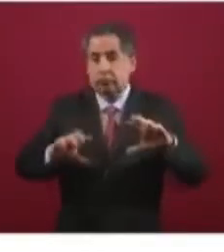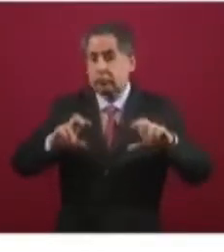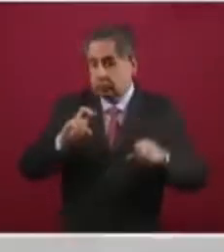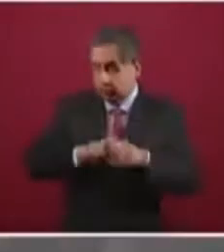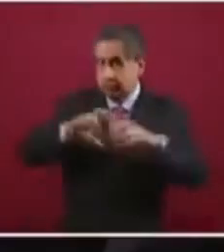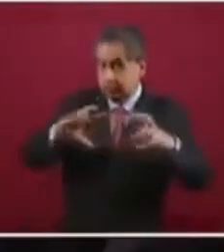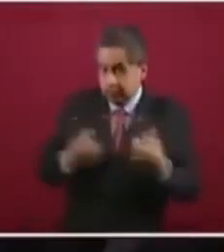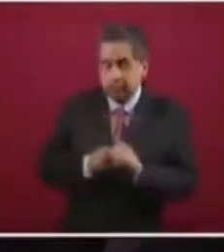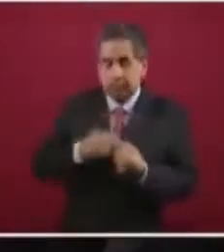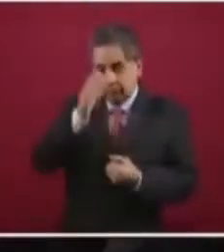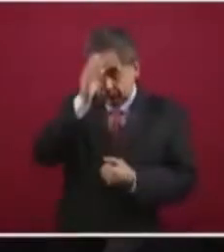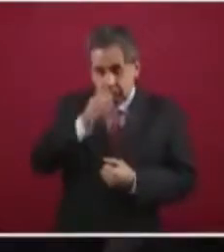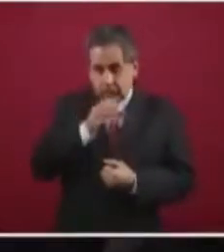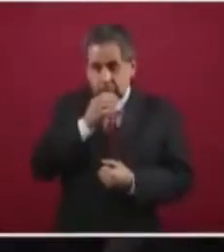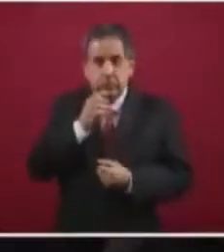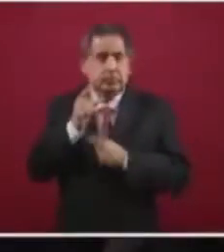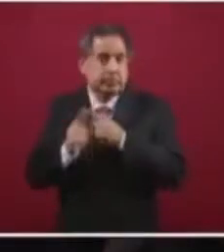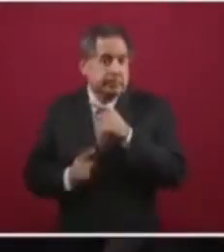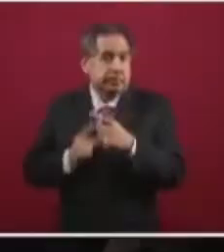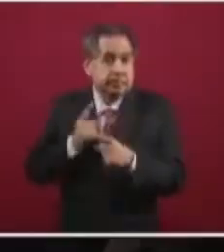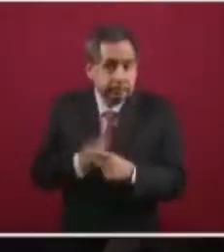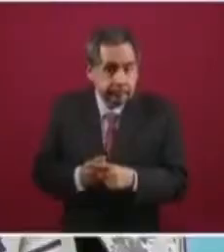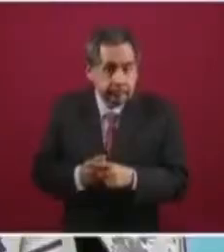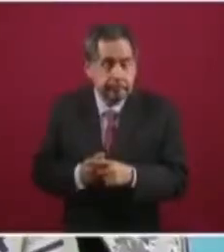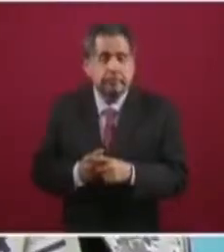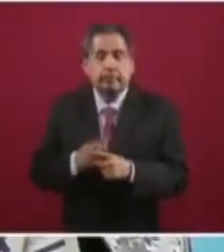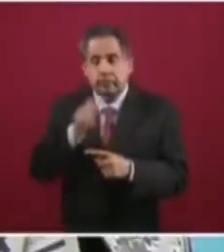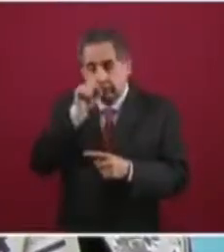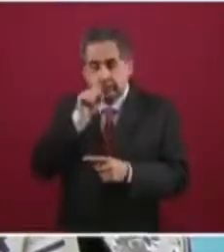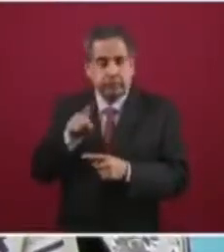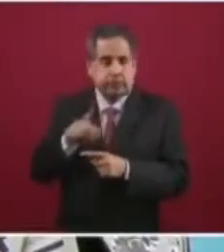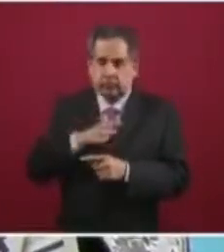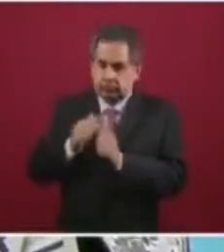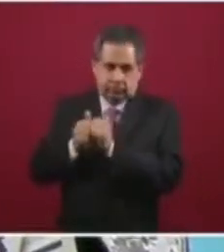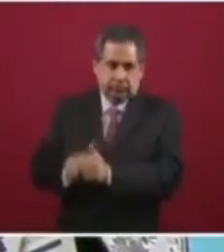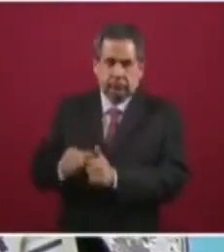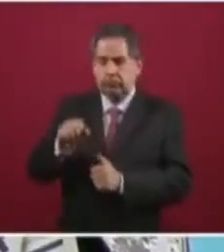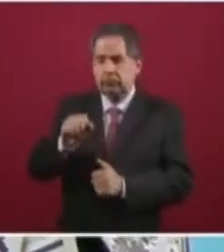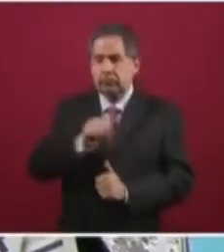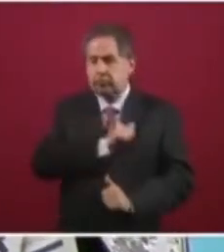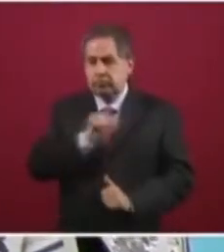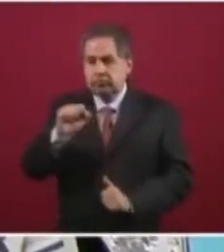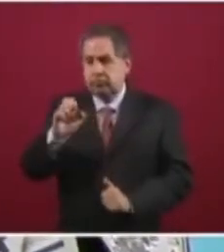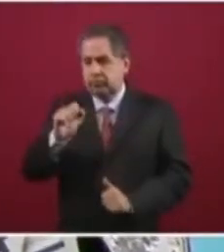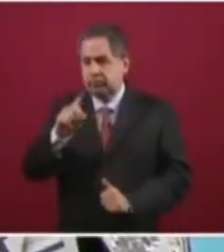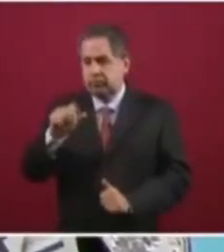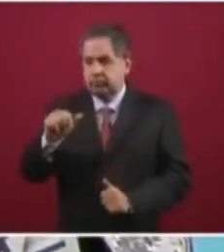y a ello le sumamos el despliegue permanente de Sedena y de Policía Federal para hacer